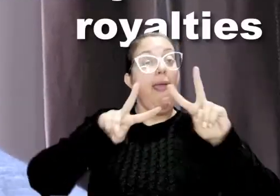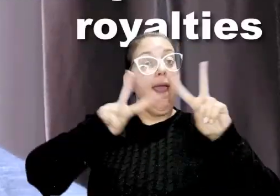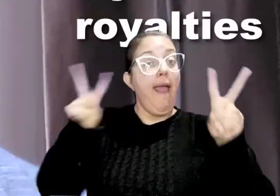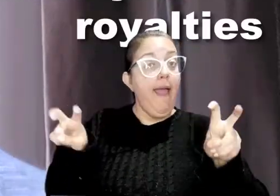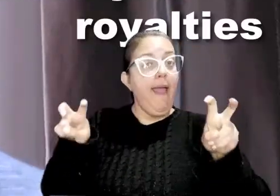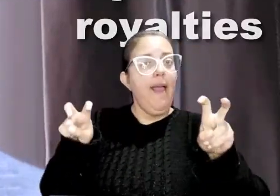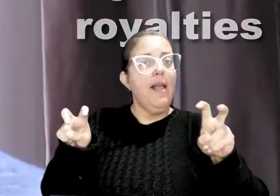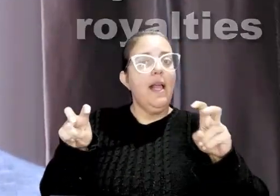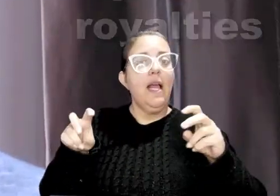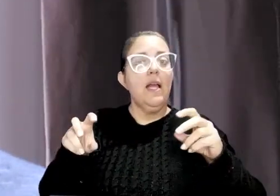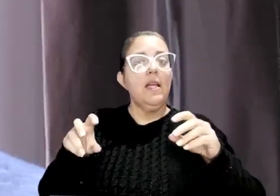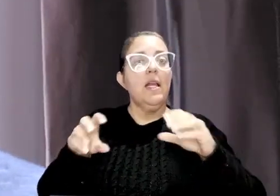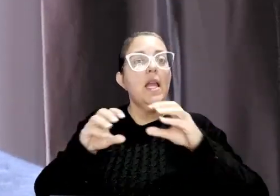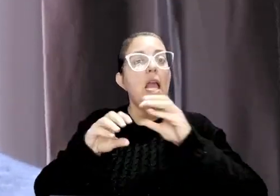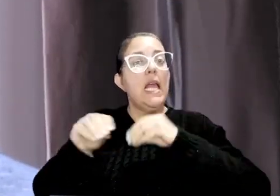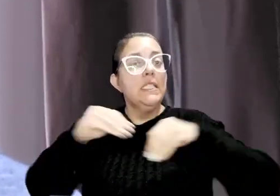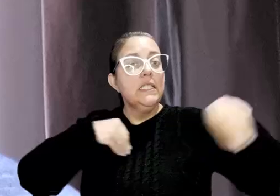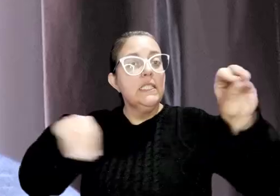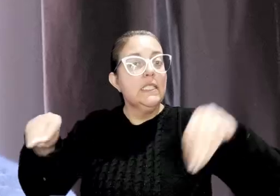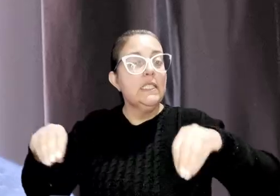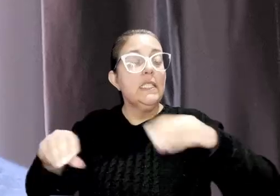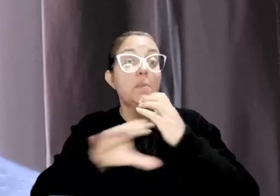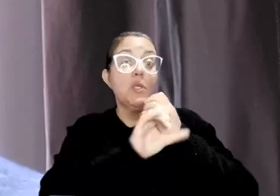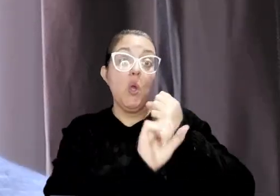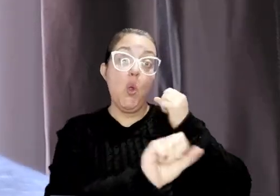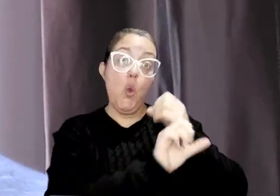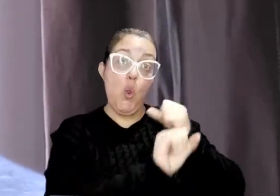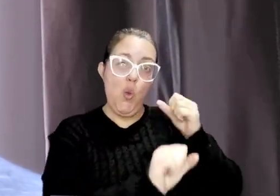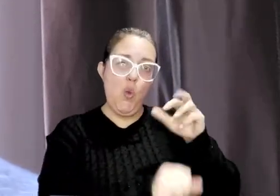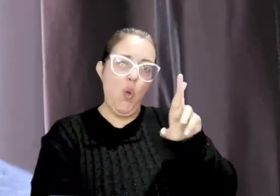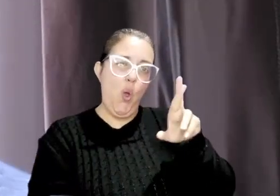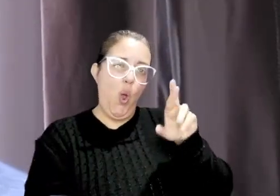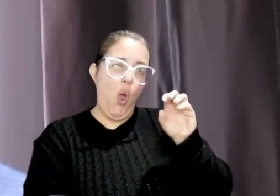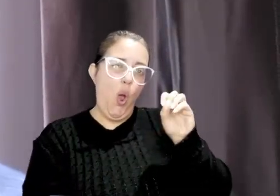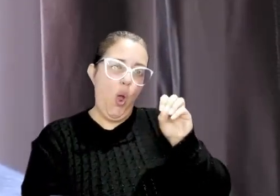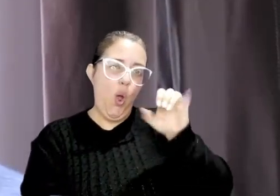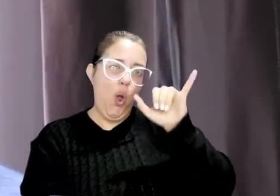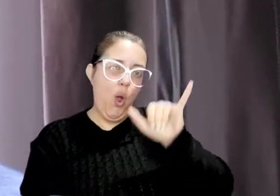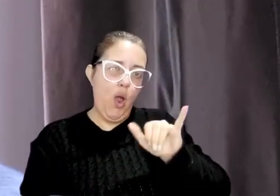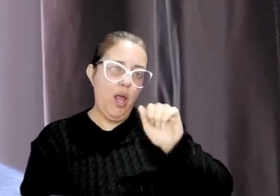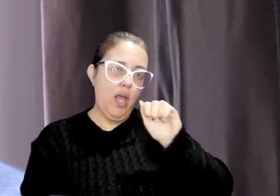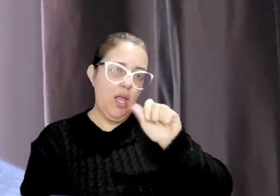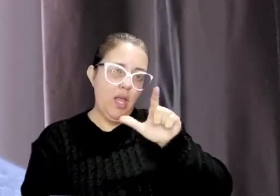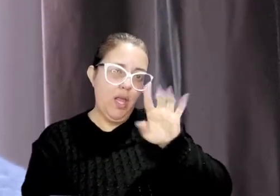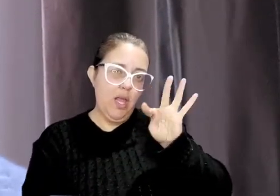porque também na legislação brasileira existe a obrigatoriedade de que eh é uma parte do que